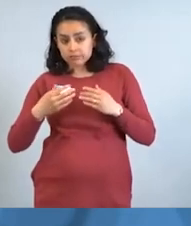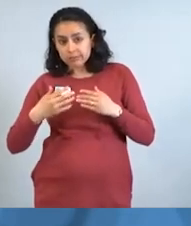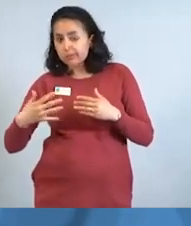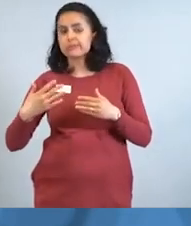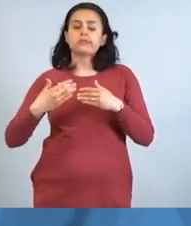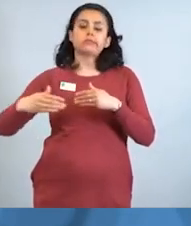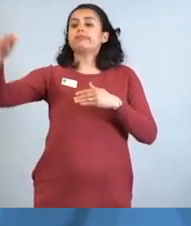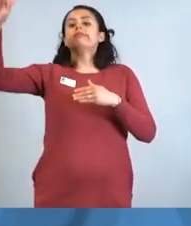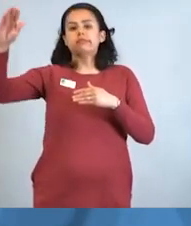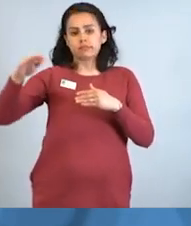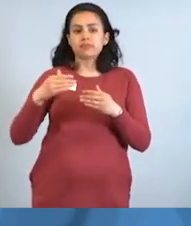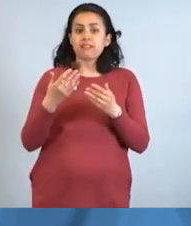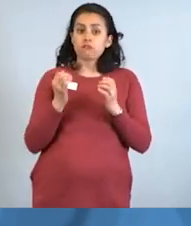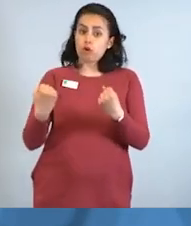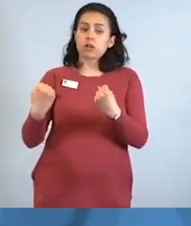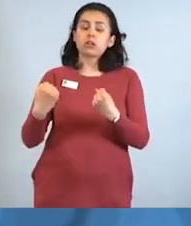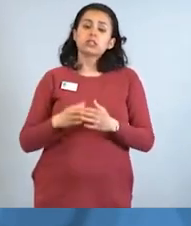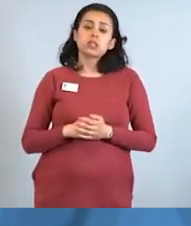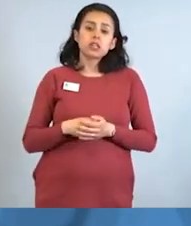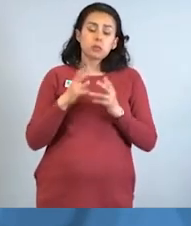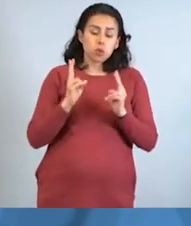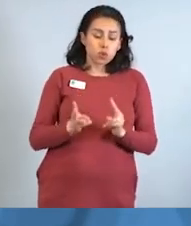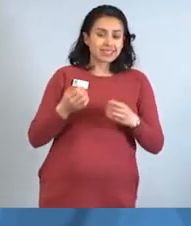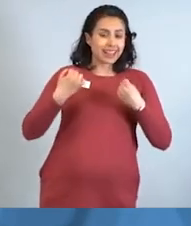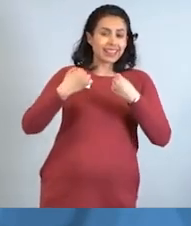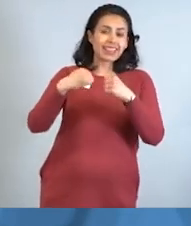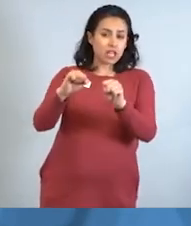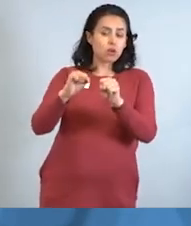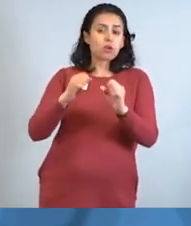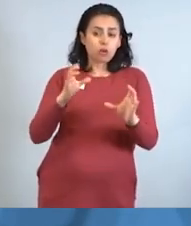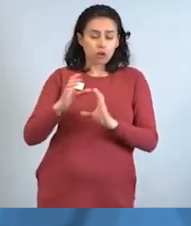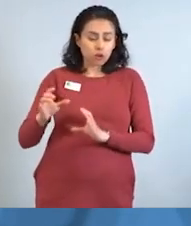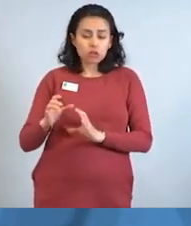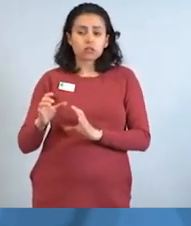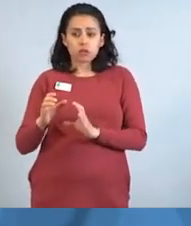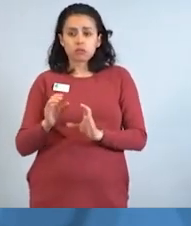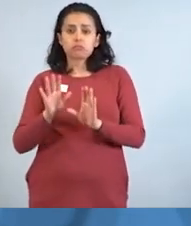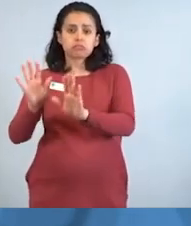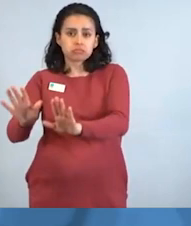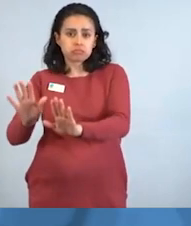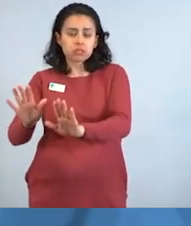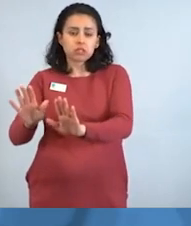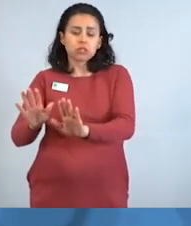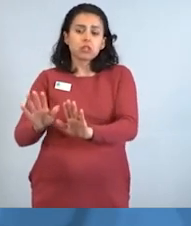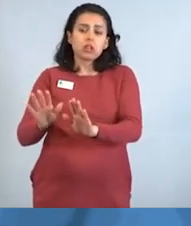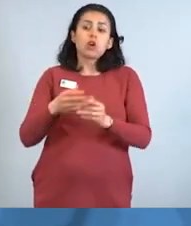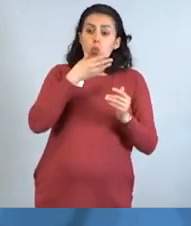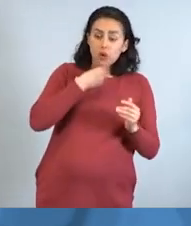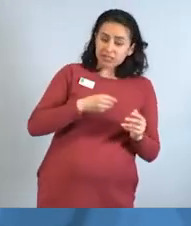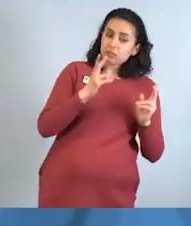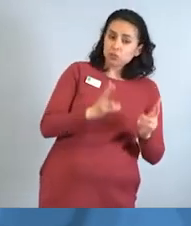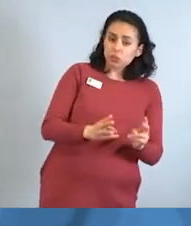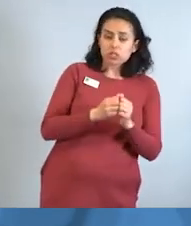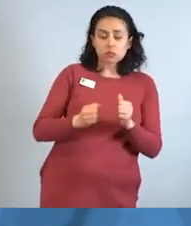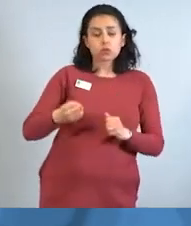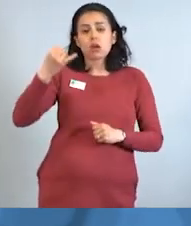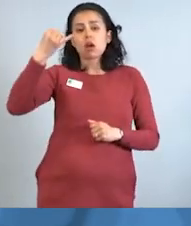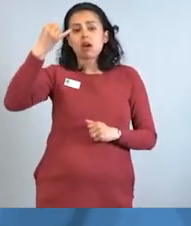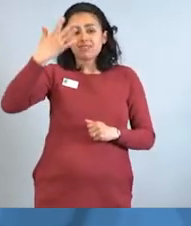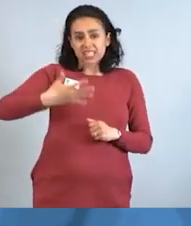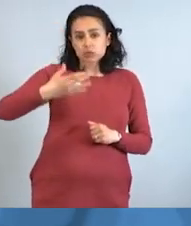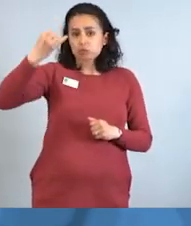Samaten tehohoitoon joutuminen, on toki nuoriakin, mutta paljon vähemmän, jos katsotte 50:stä, 60:stä ylöspäin.